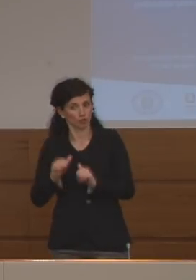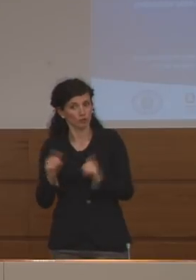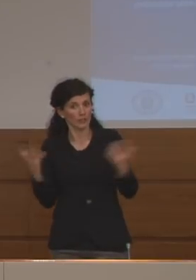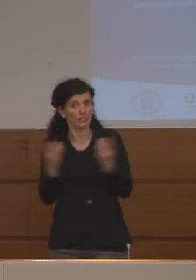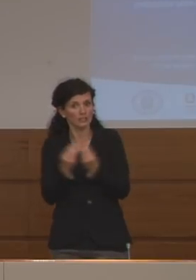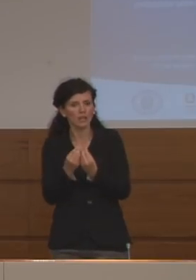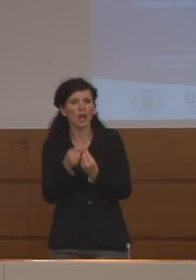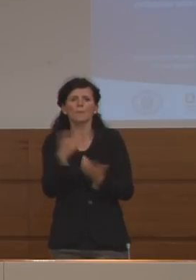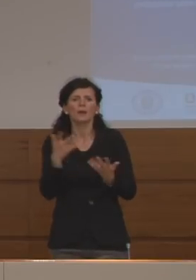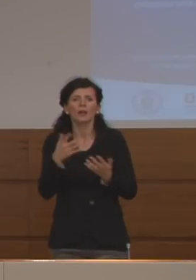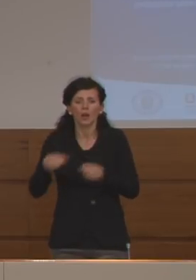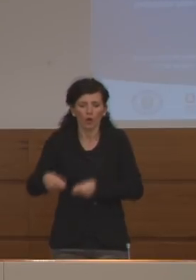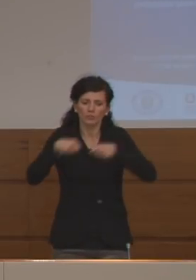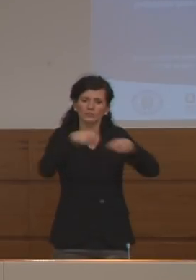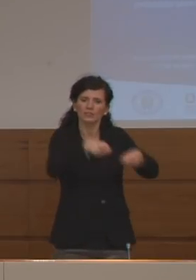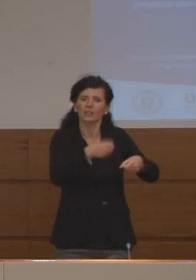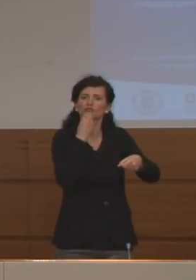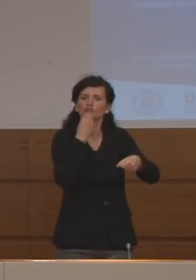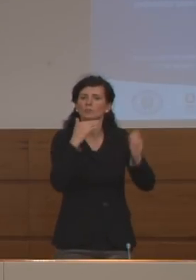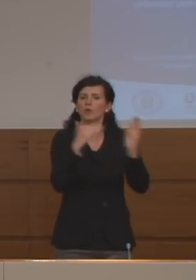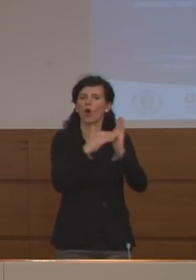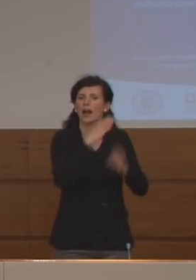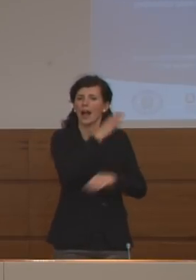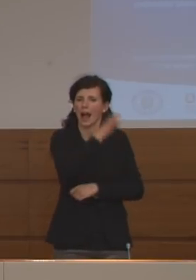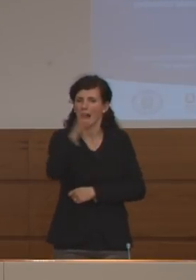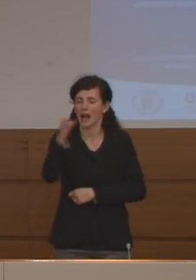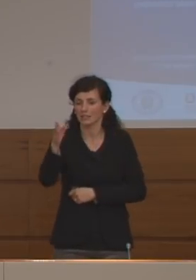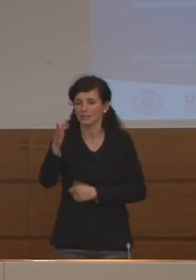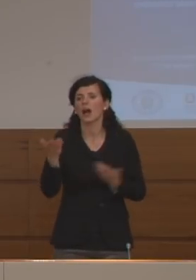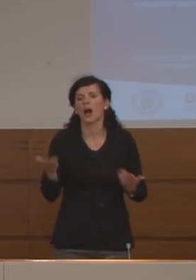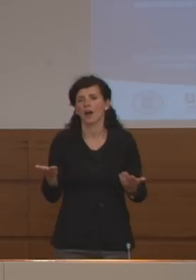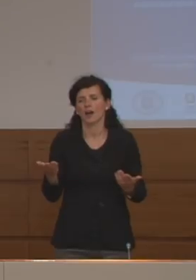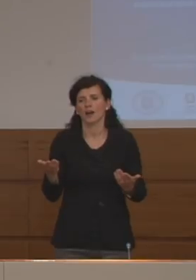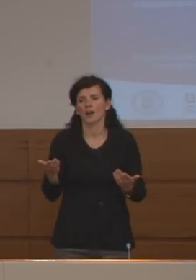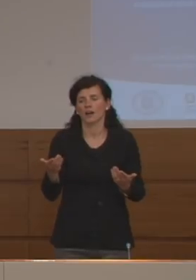consegna dei cibi. Quindi si tratta di una pratica